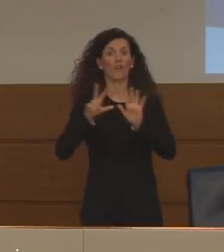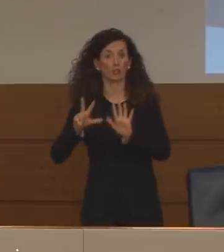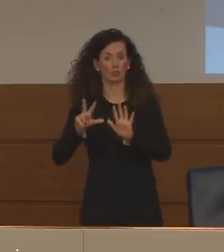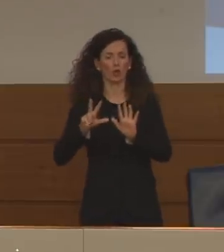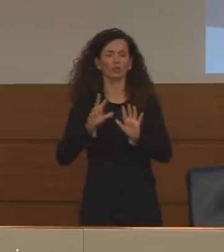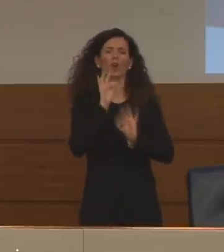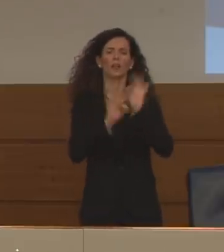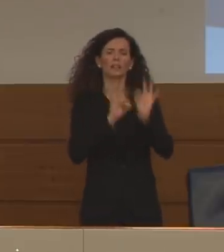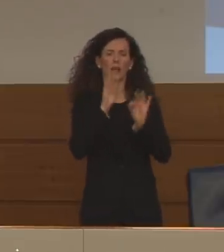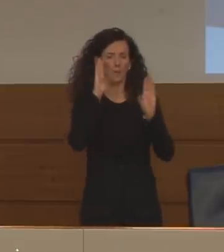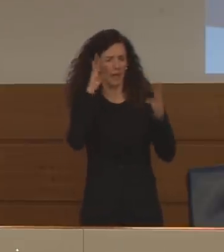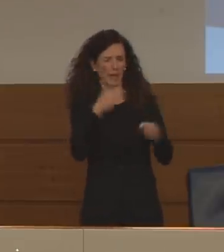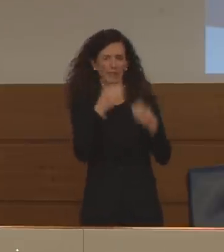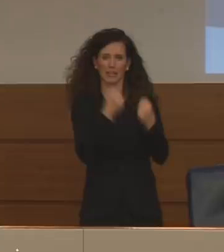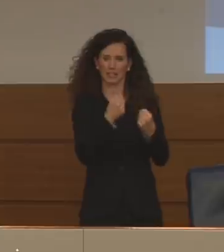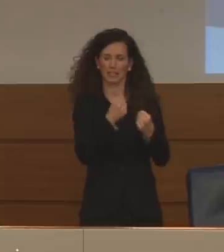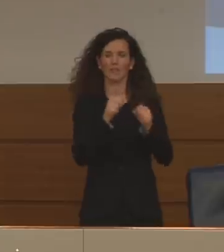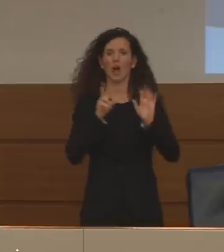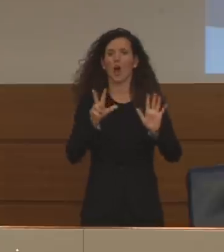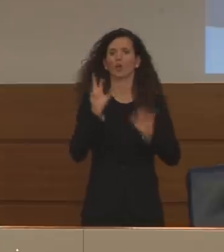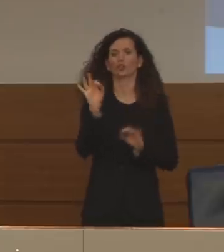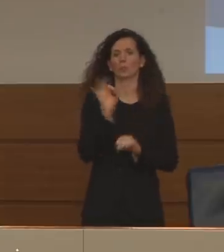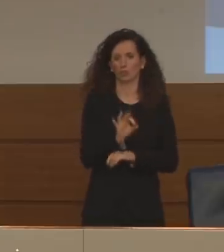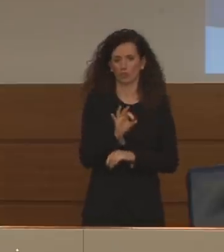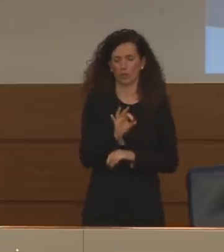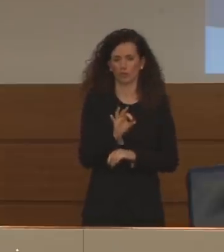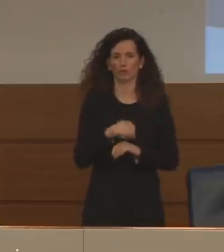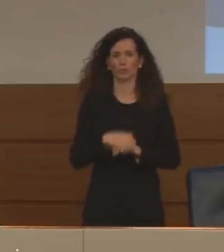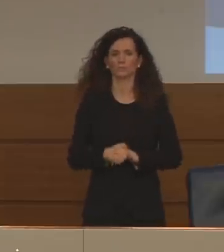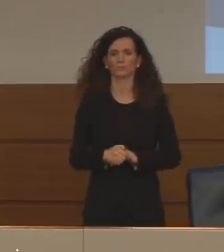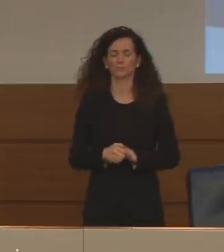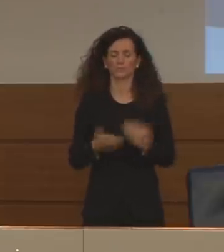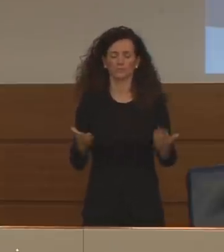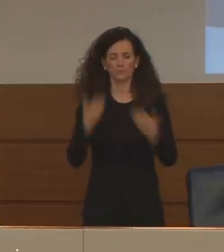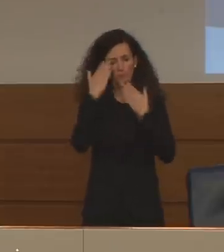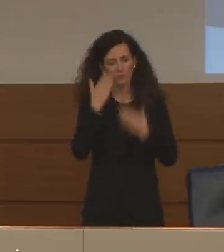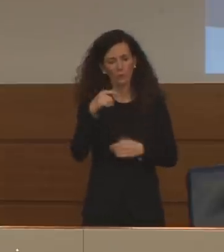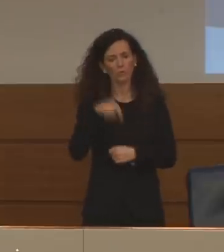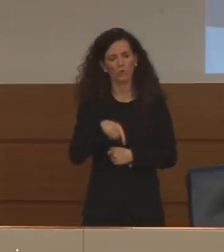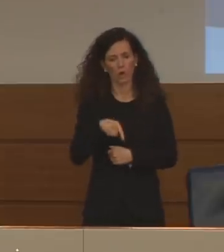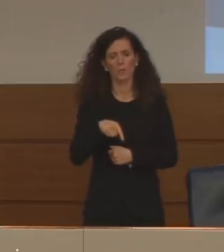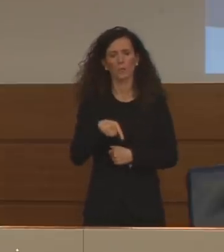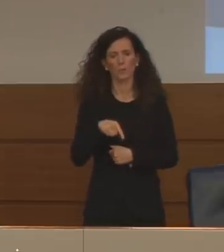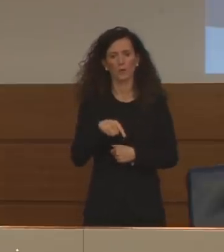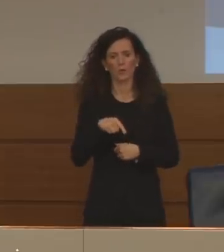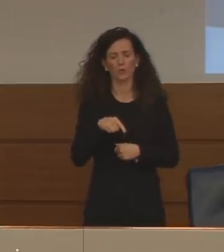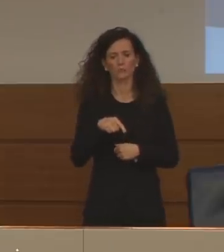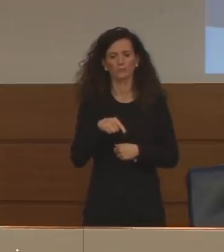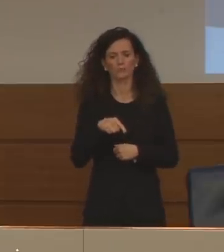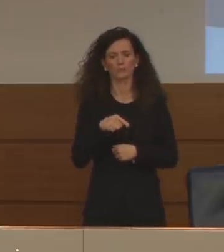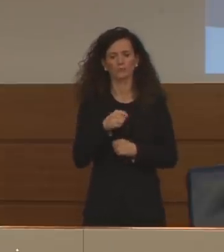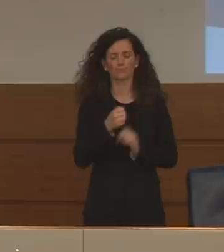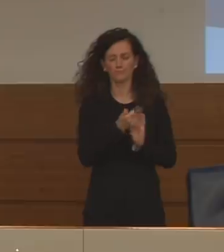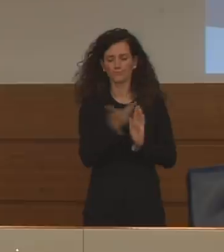pari all 8% del totale. Purtroppo oggi registriamo 427 nuovi